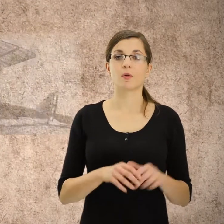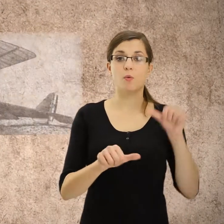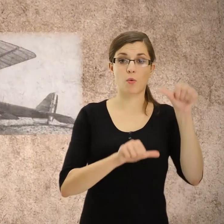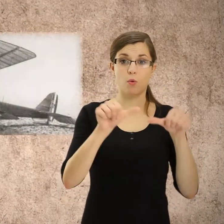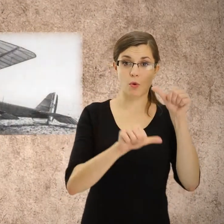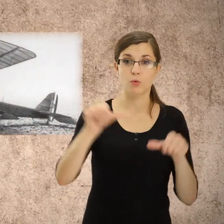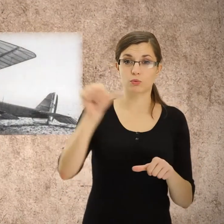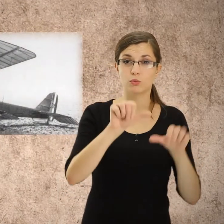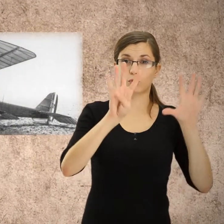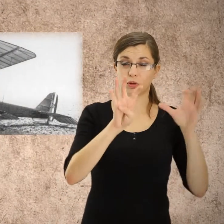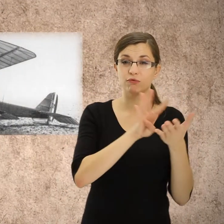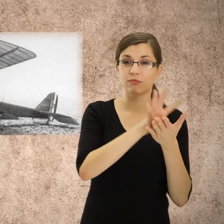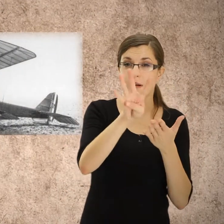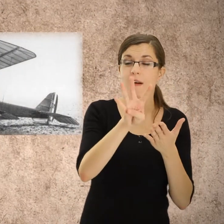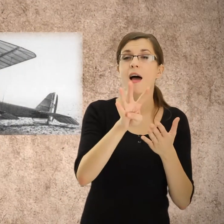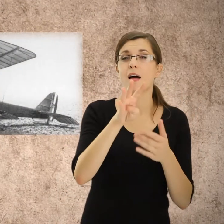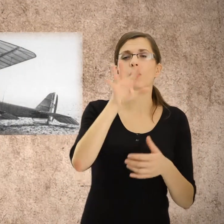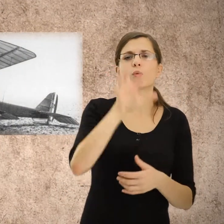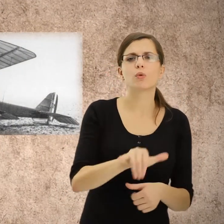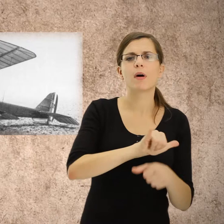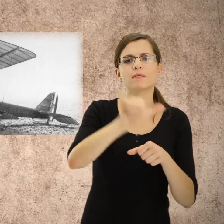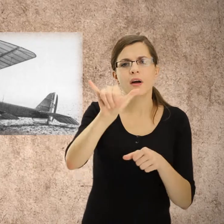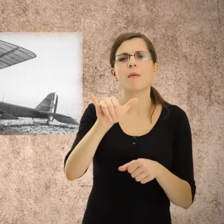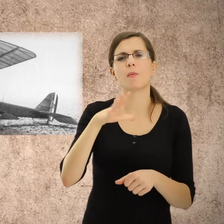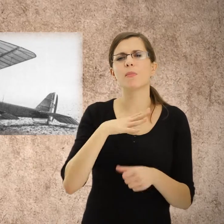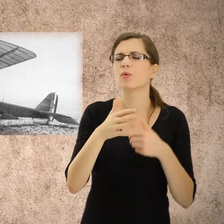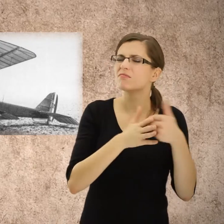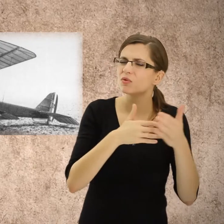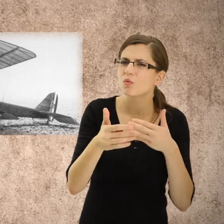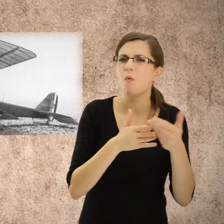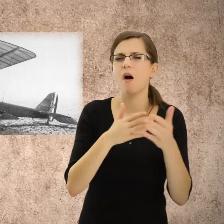Samoloty w 1914 roku były jeszcze prymitywne,